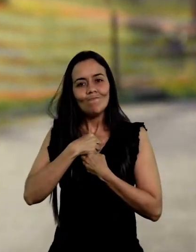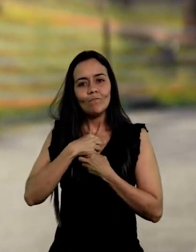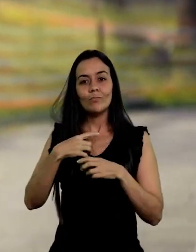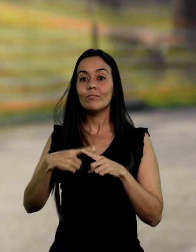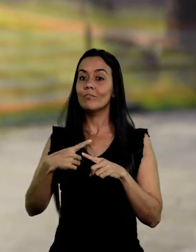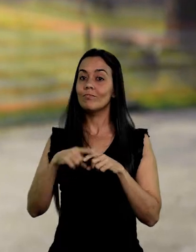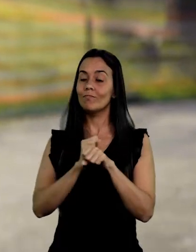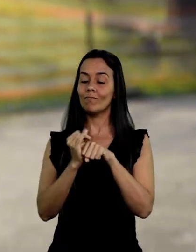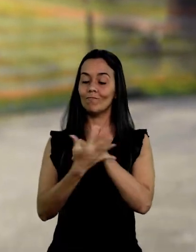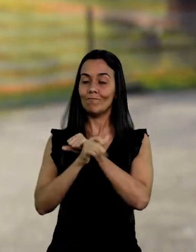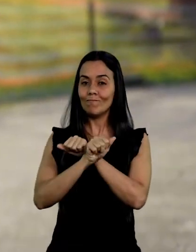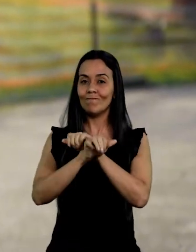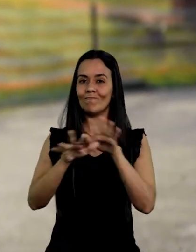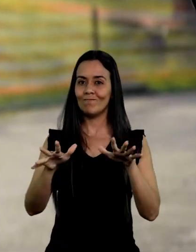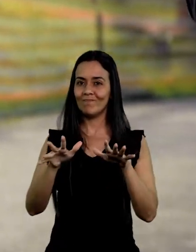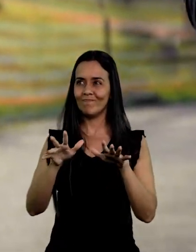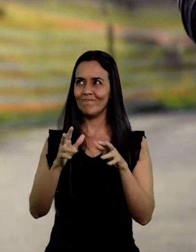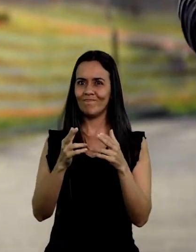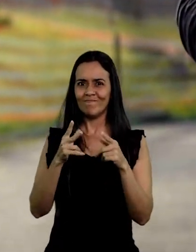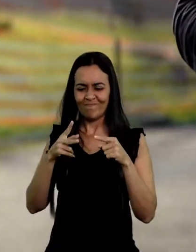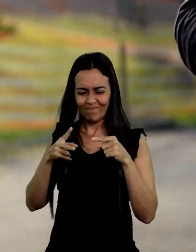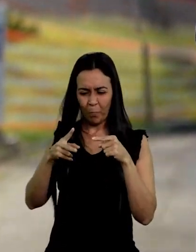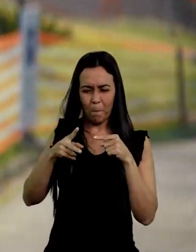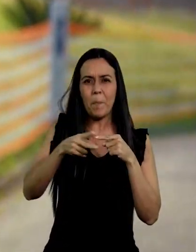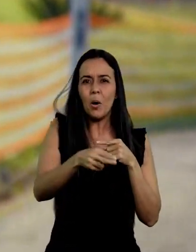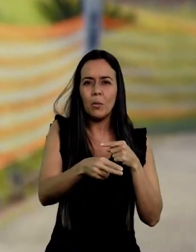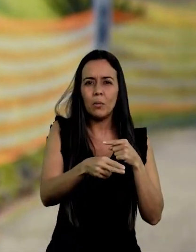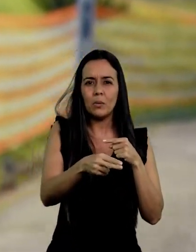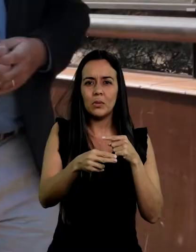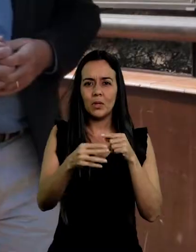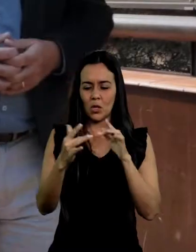no contexto da pandemia, porque se a gente for pensar